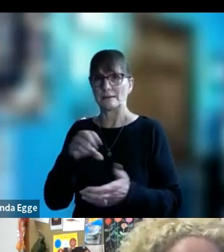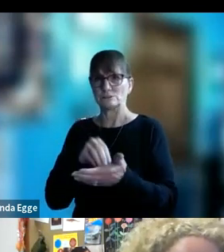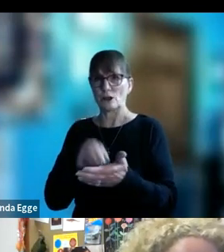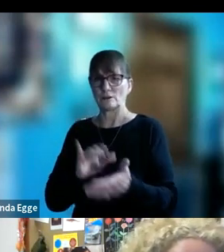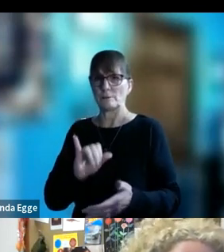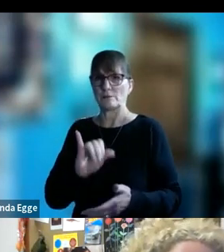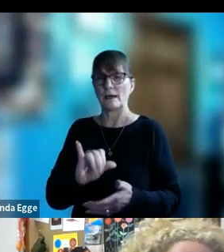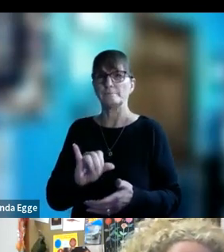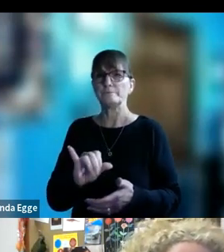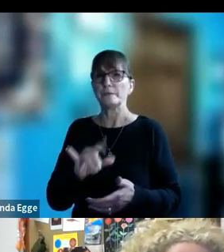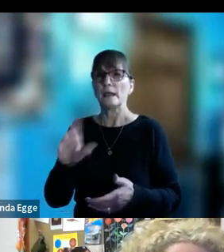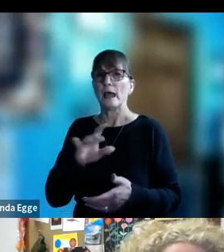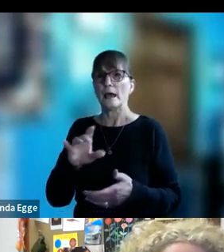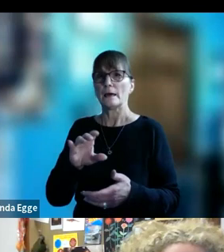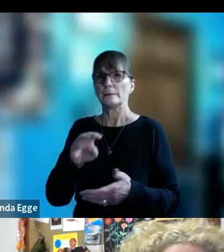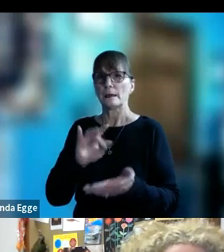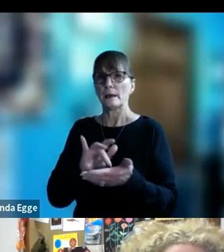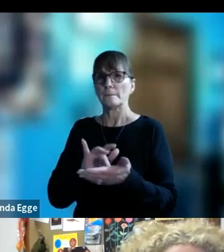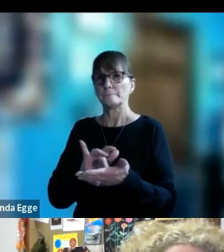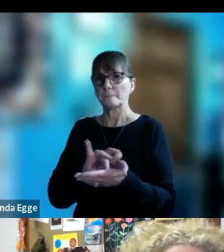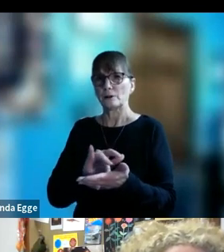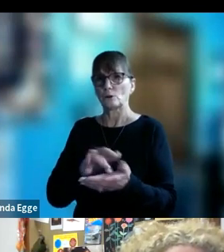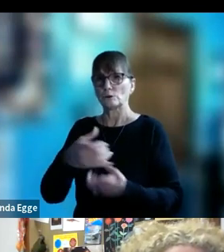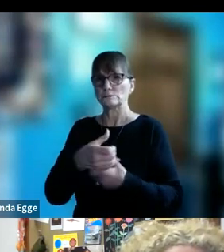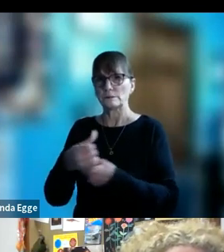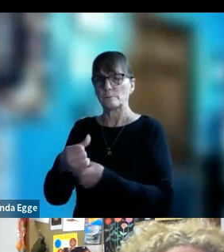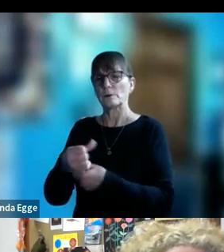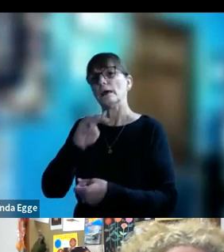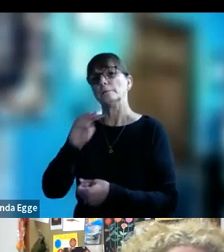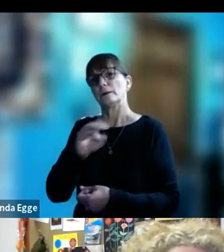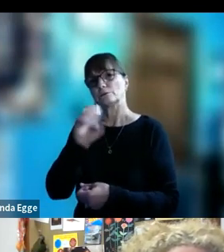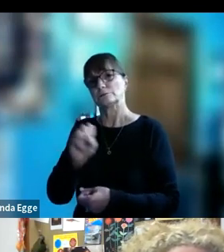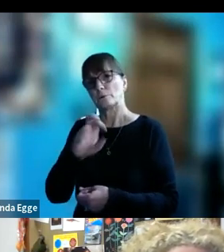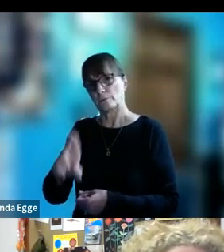en el informe de resumen médico a diferencia de... Digamos, sé que se habló de los dictámenes de fuentes médicas